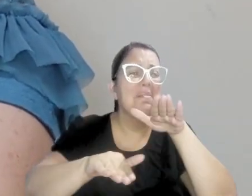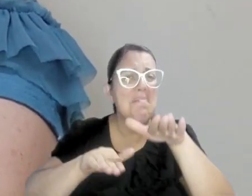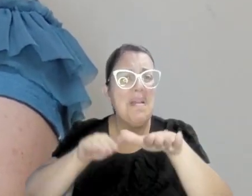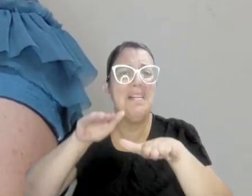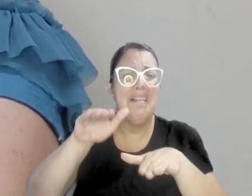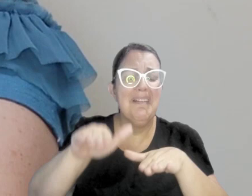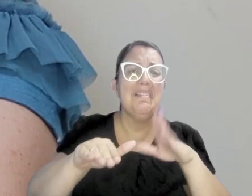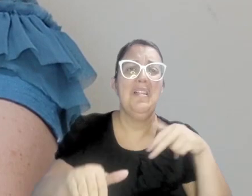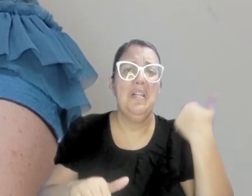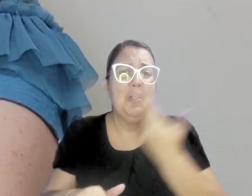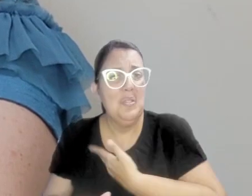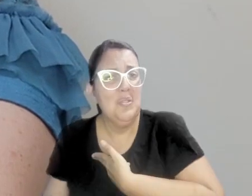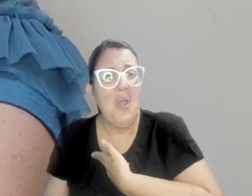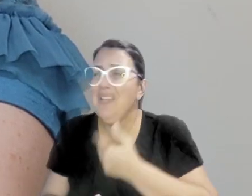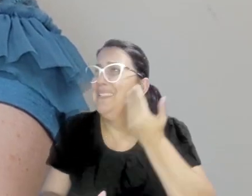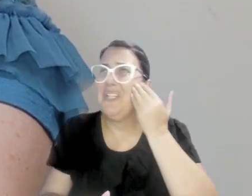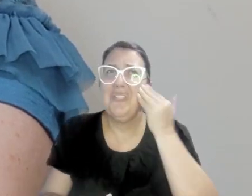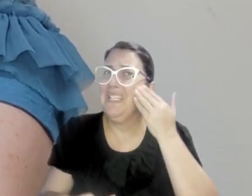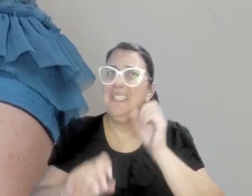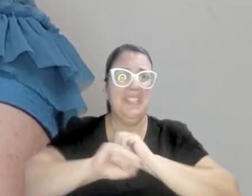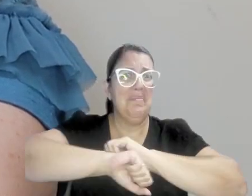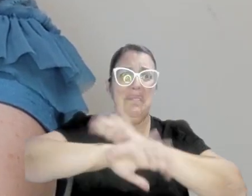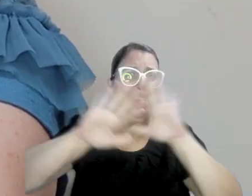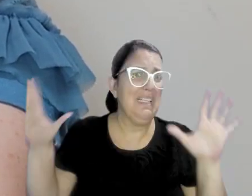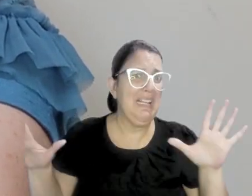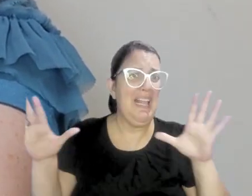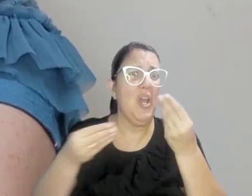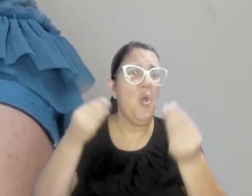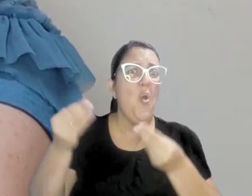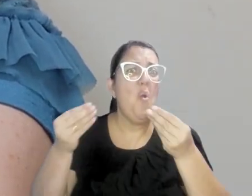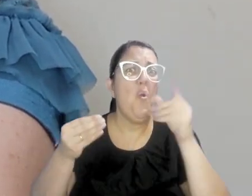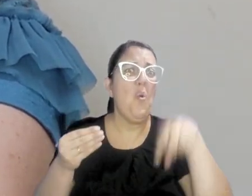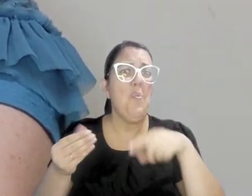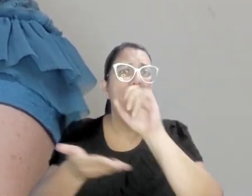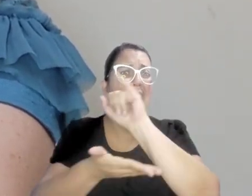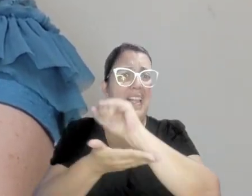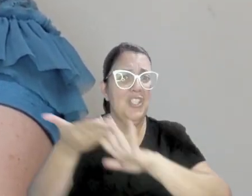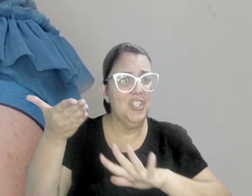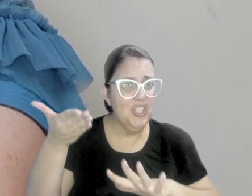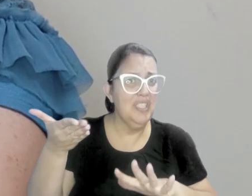A gente ainda não entendia a atividade direito, então...